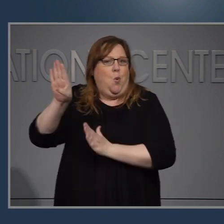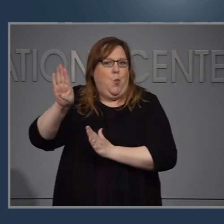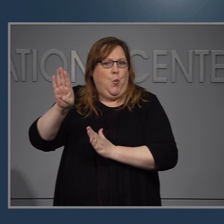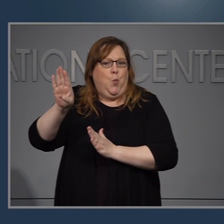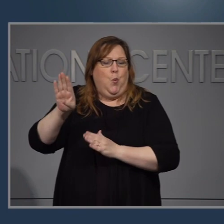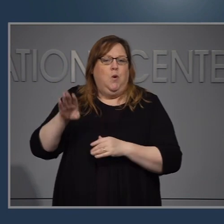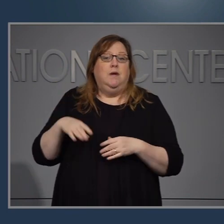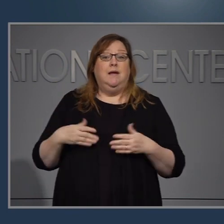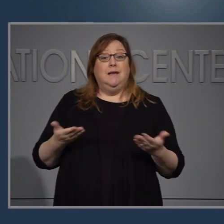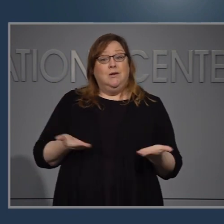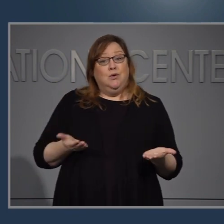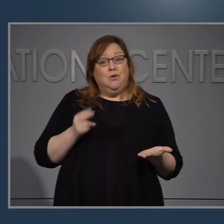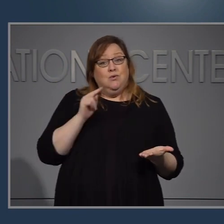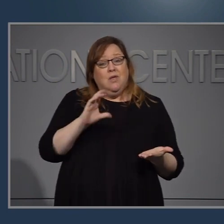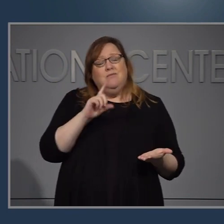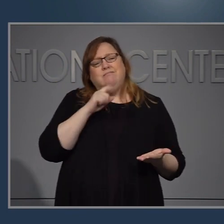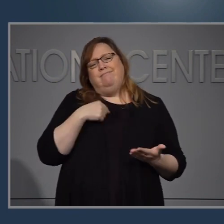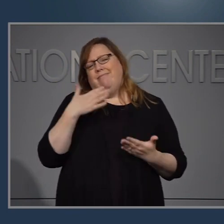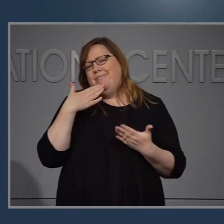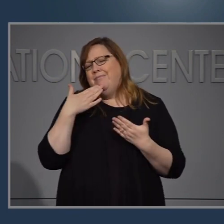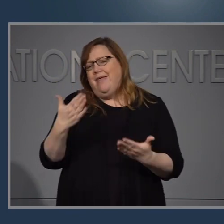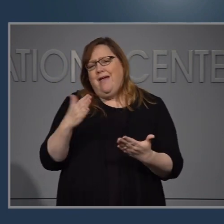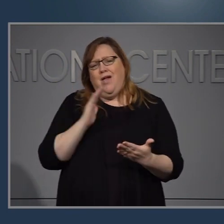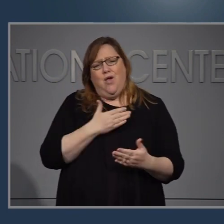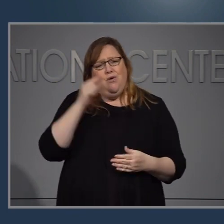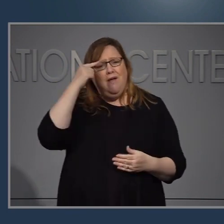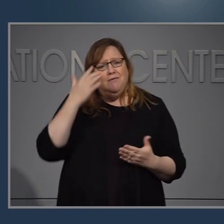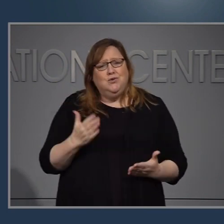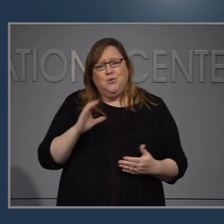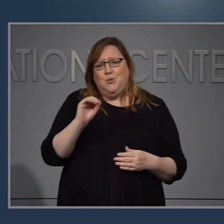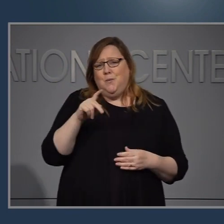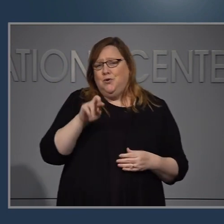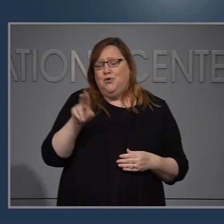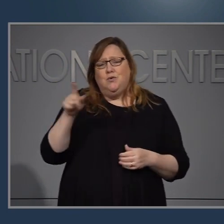gobernador Cooper por su liderazgo en seguir la información científica y usar